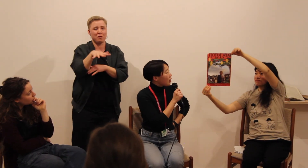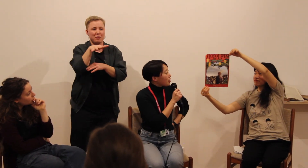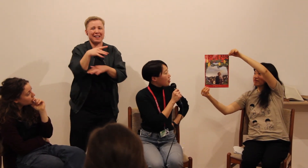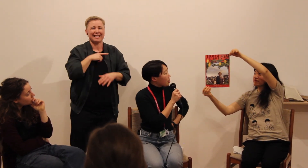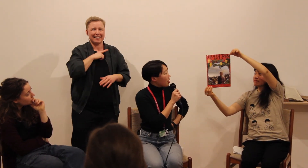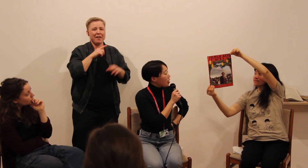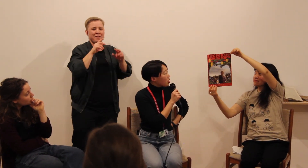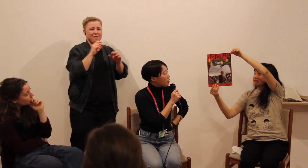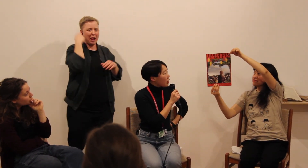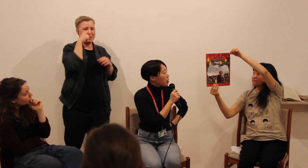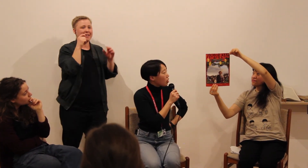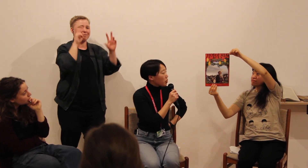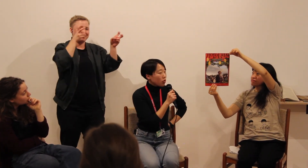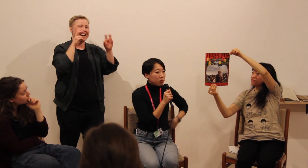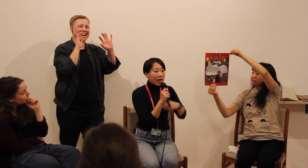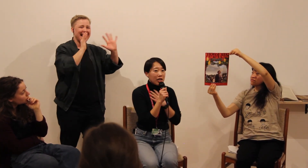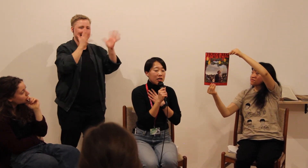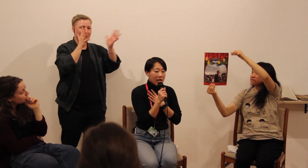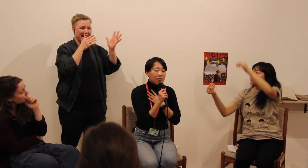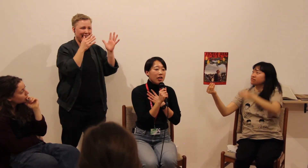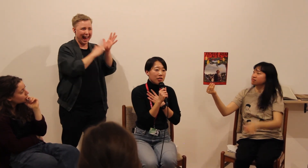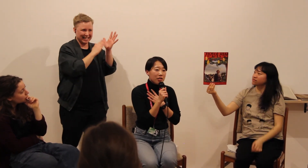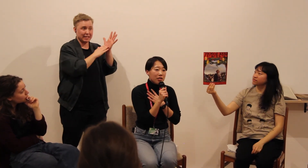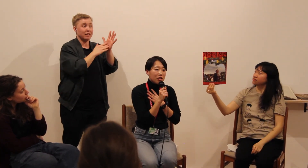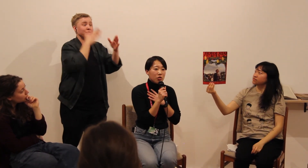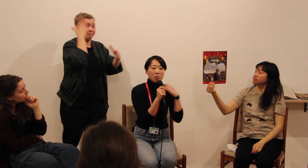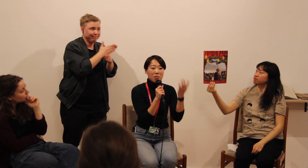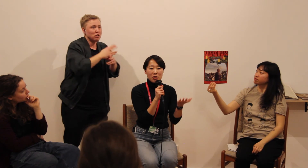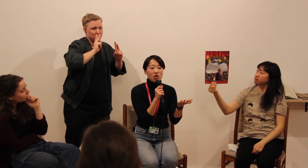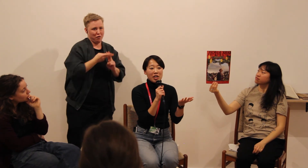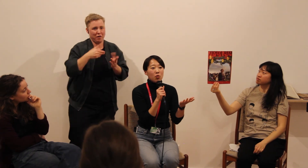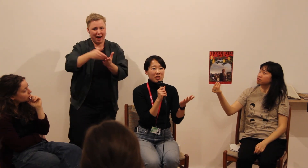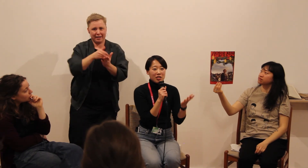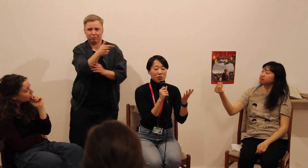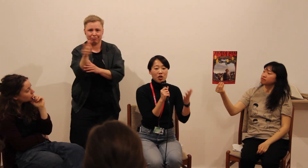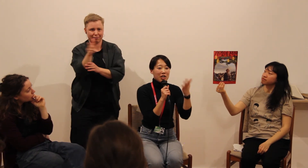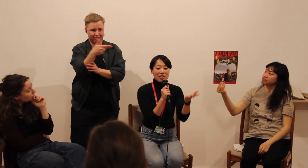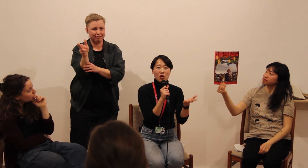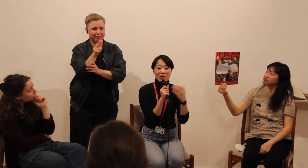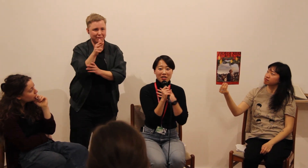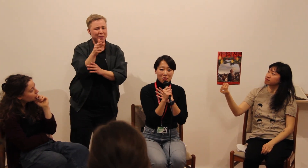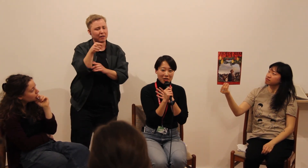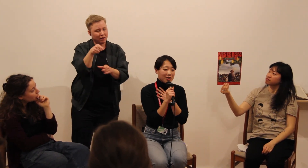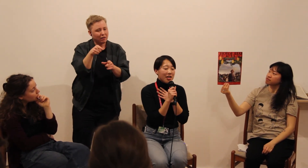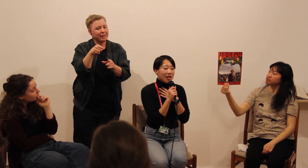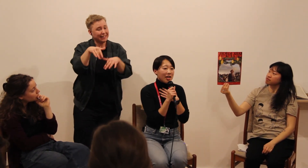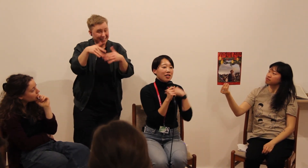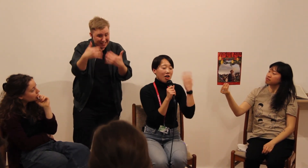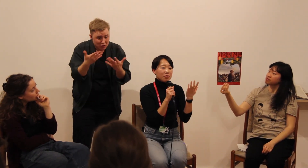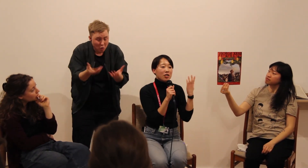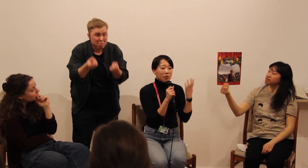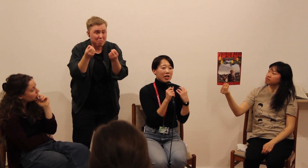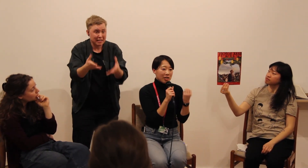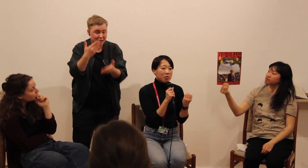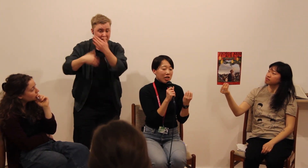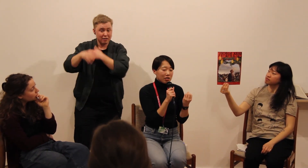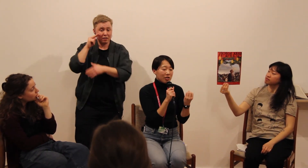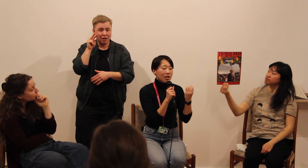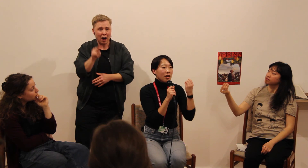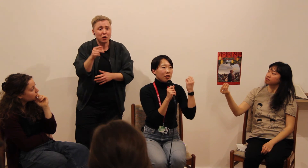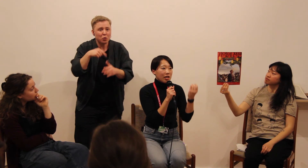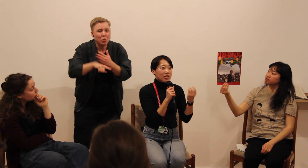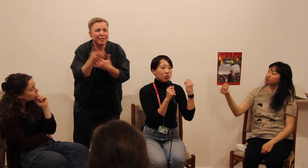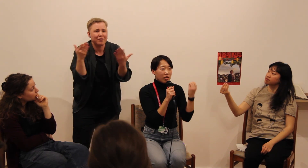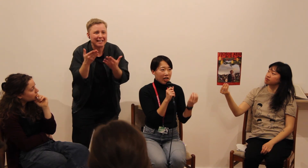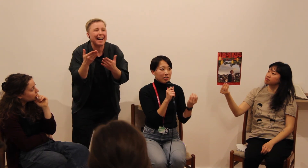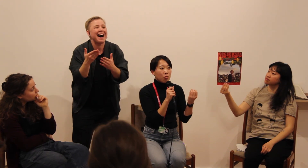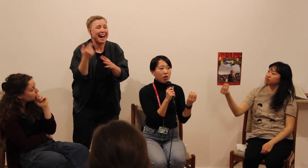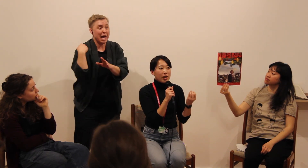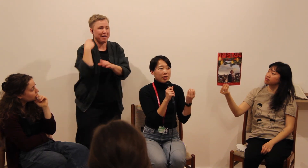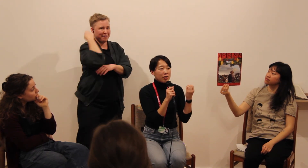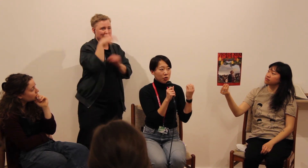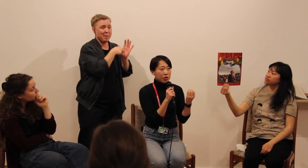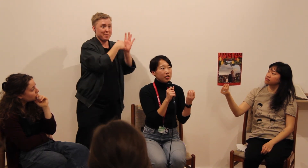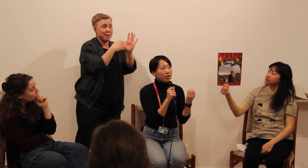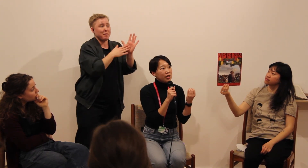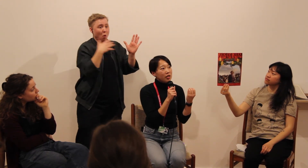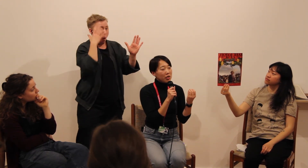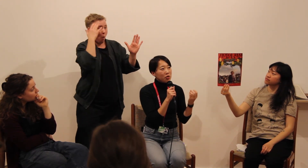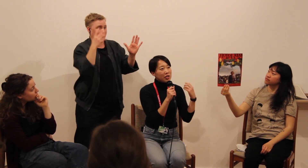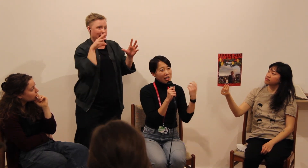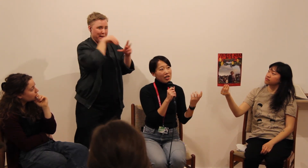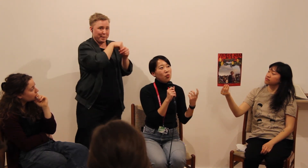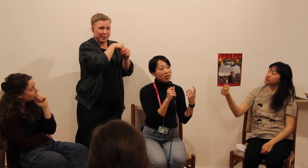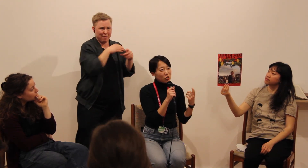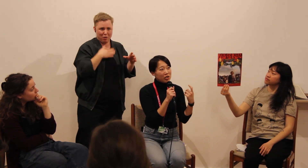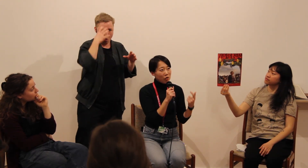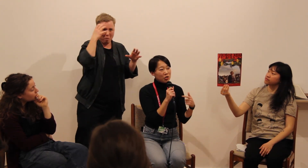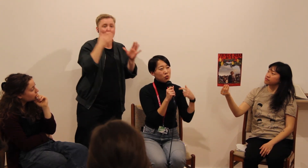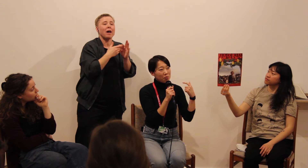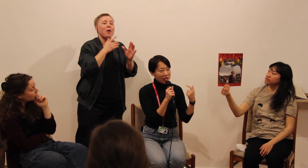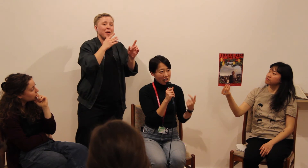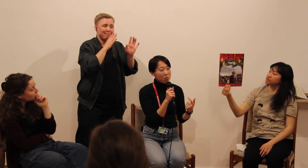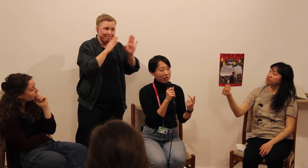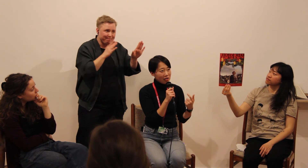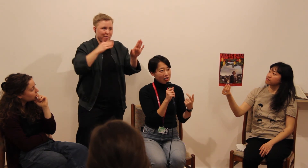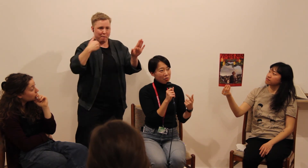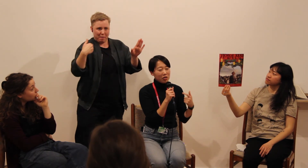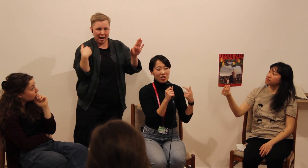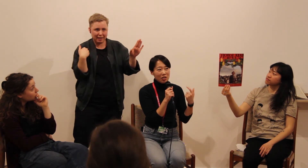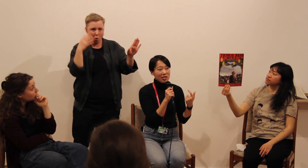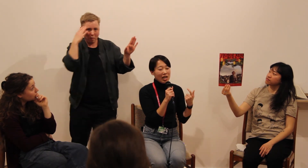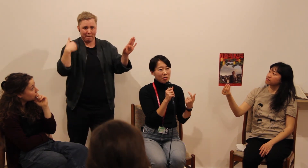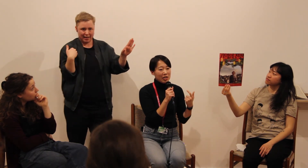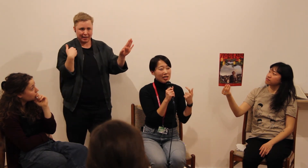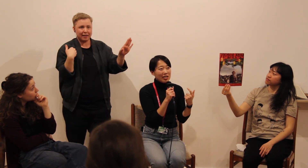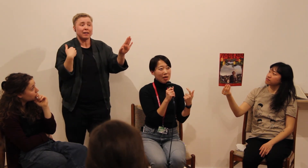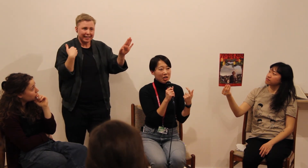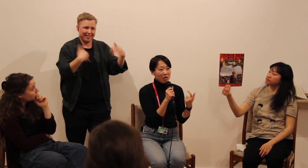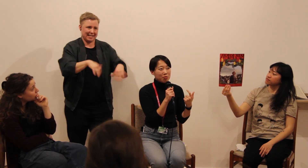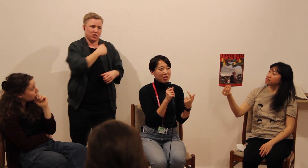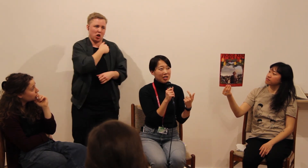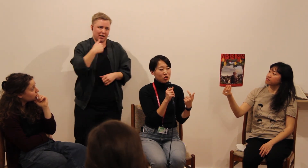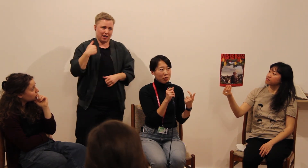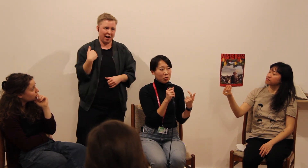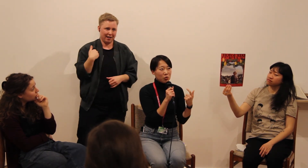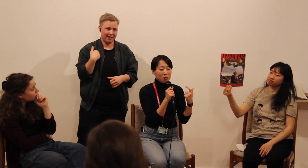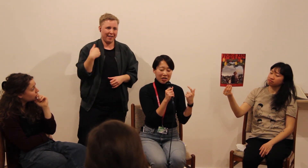Ich habe damals herausgefunden das mein Großvater sich von meiner Großmutter scheiden lassen wollte, aber da er nicht genug Geld hatte,